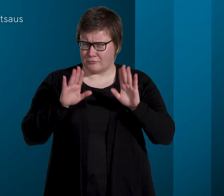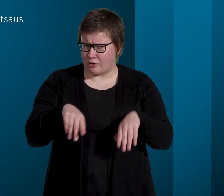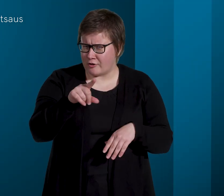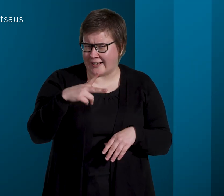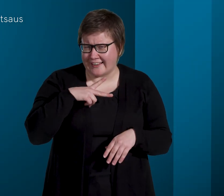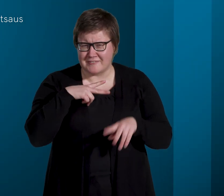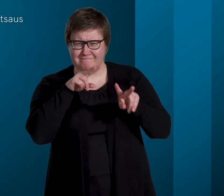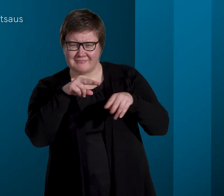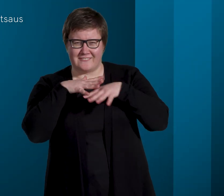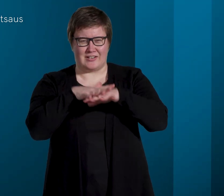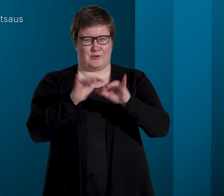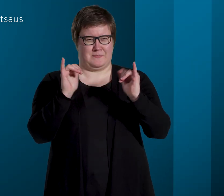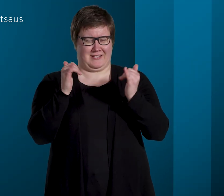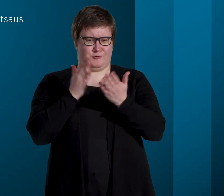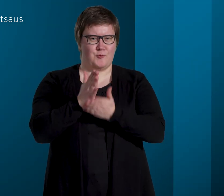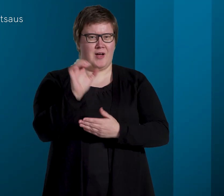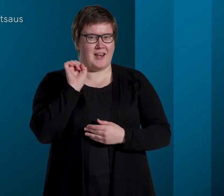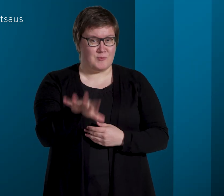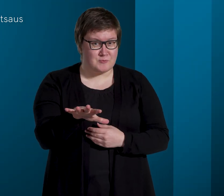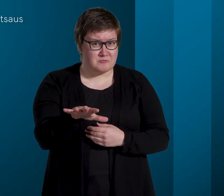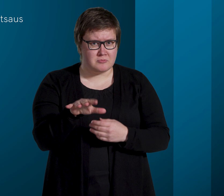Ehditkö katsoa Verkkobileitä suorana lähetyksenä?